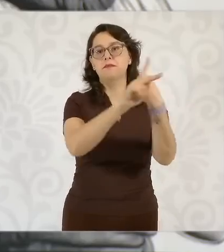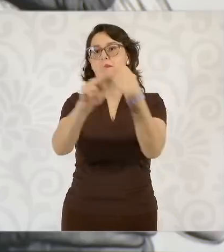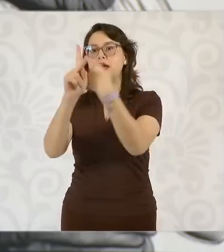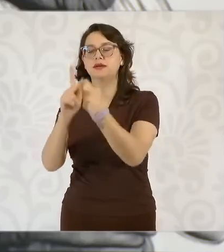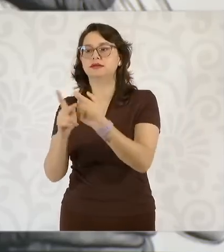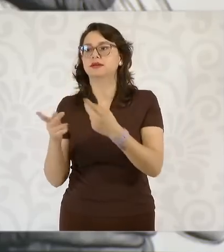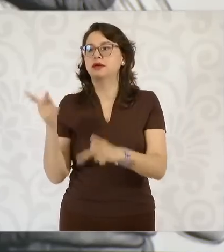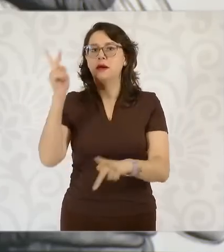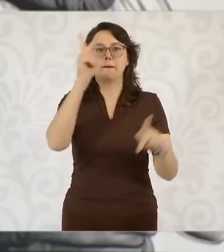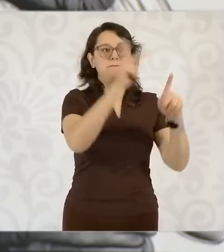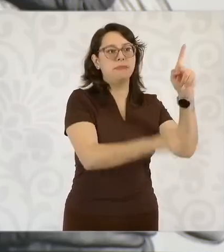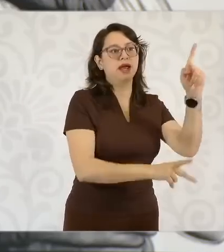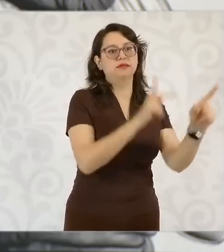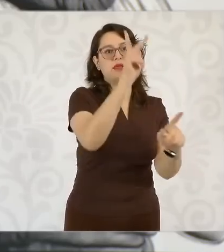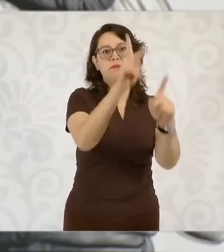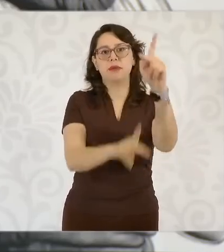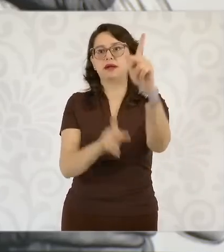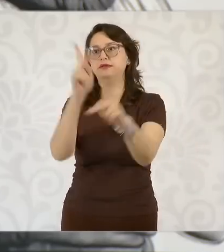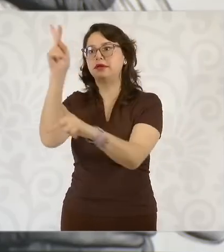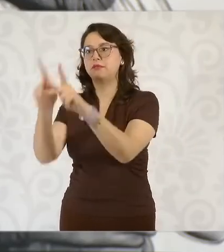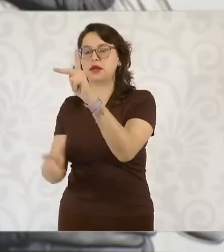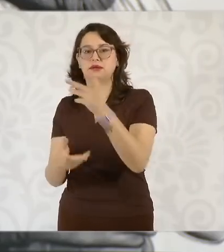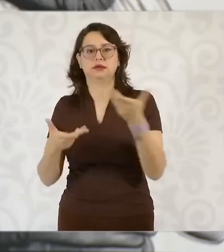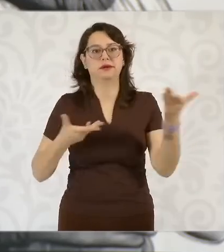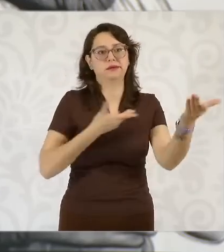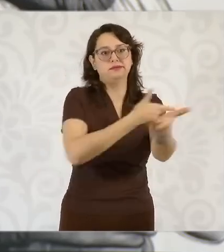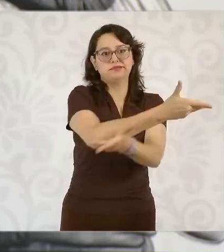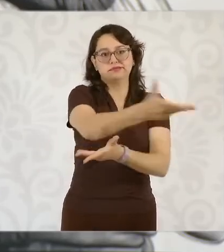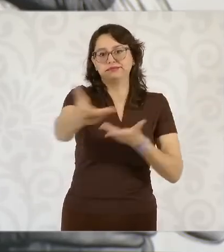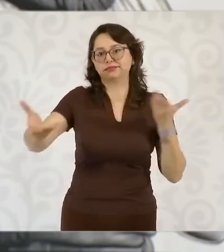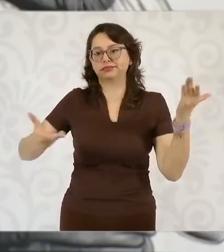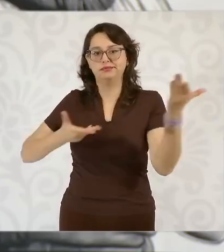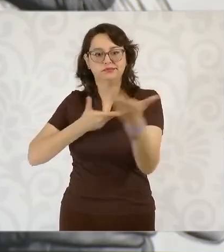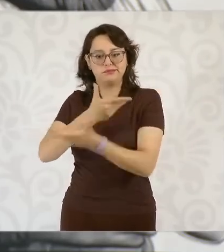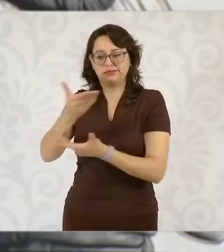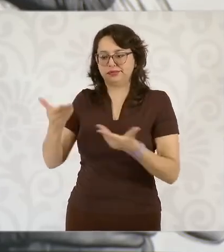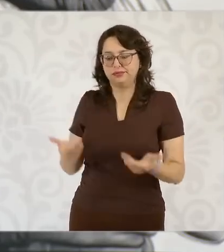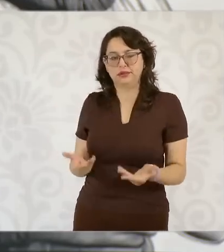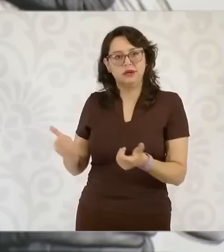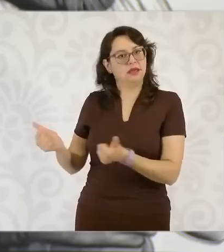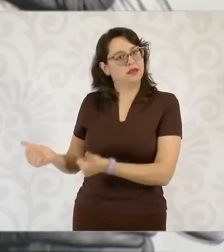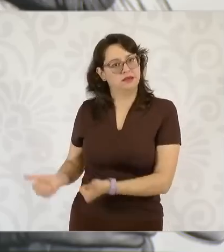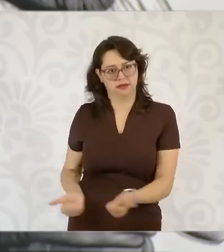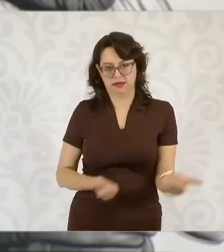los Estados Unidos sino que las autopartes se fabrican una parte aquí después se van Estados